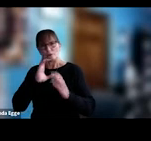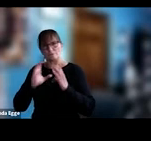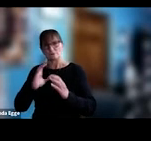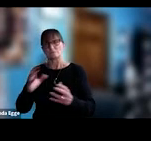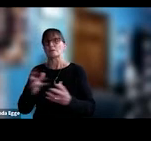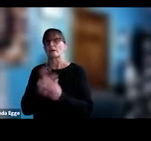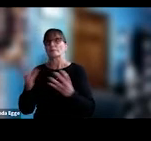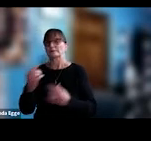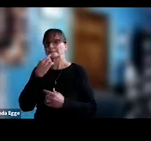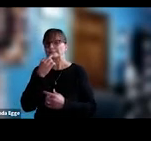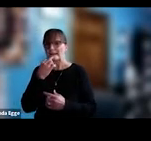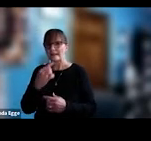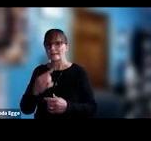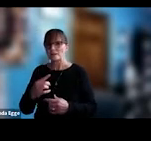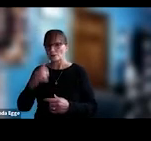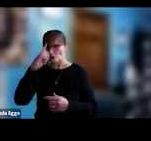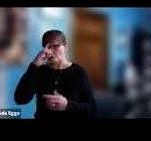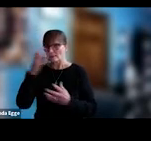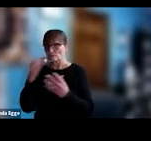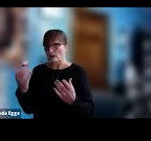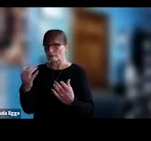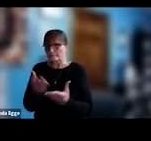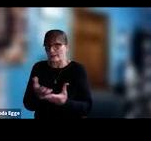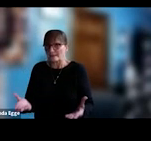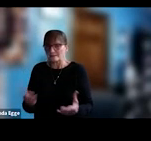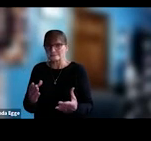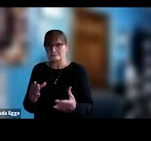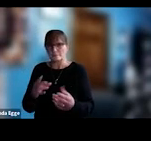y tienen muchas cosas que pensar sobre estas diversas preocupaciones.